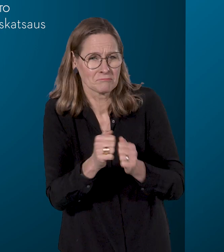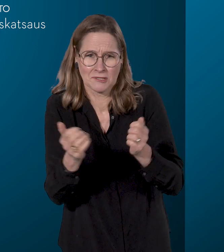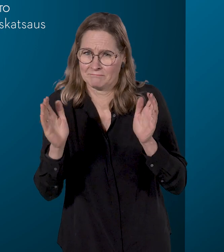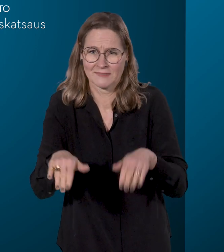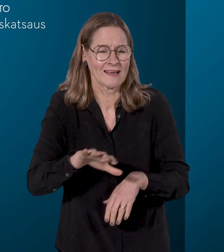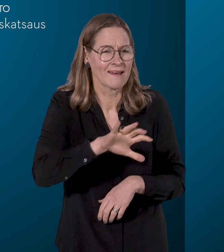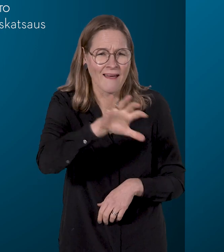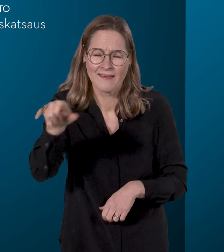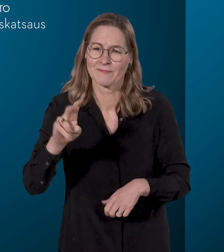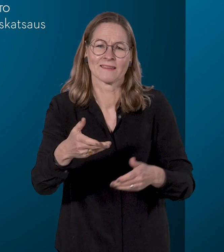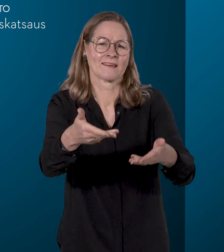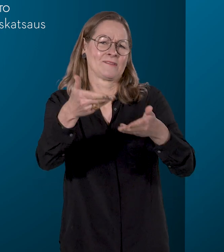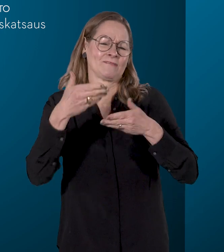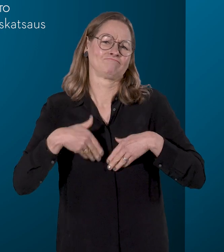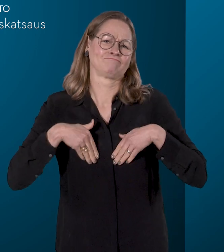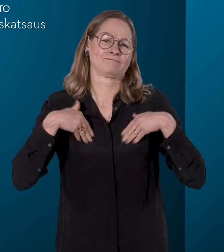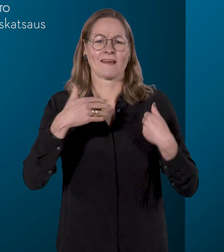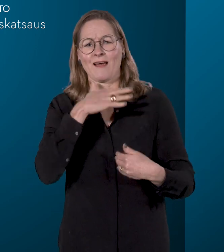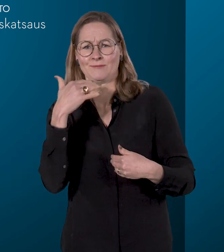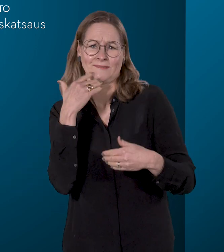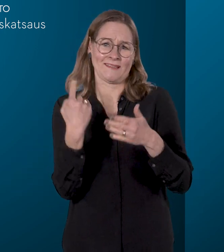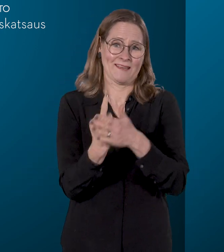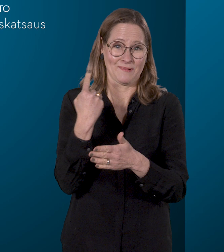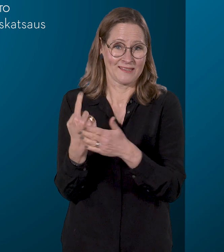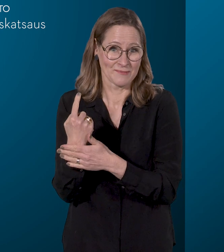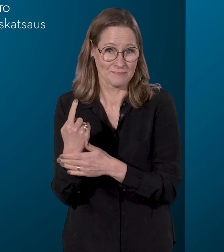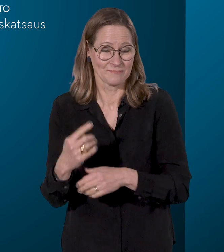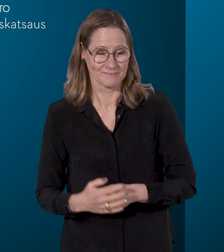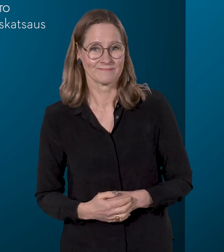mutta kaikki muutkin ovat tervetulleita nauttimaan hauskasta tapahtumasta!